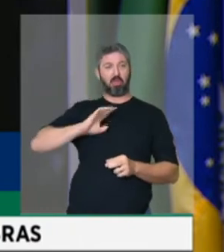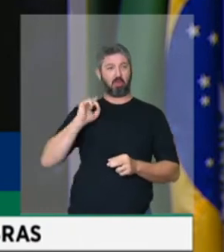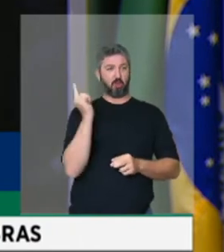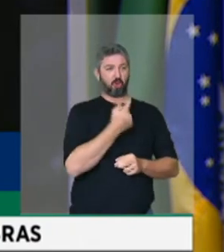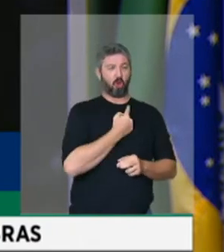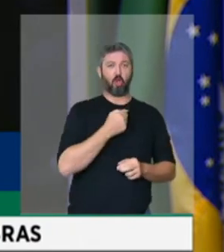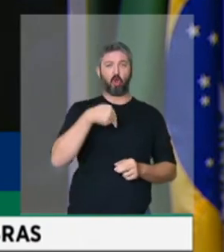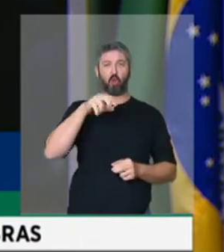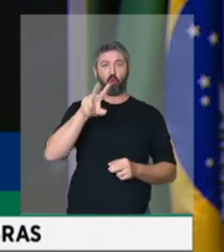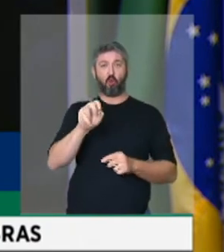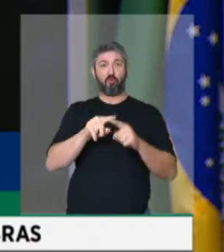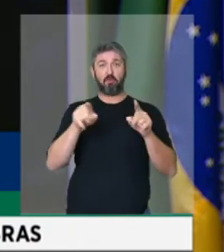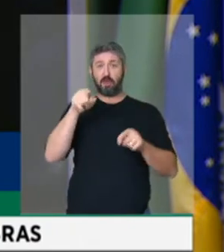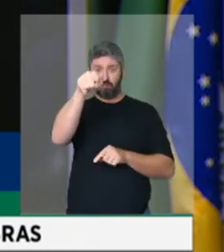NCIA. O PARTIDO NOVO É CONTRA